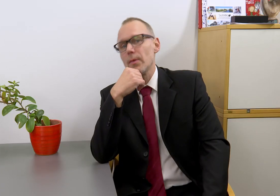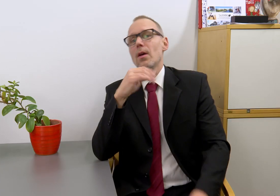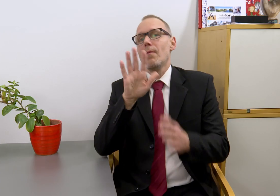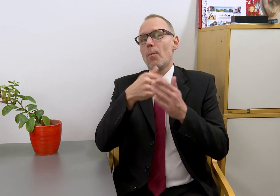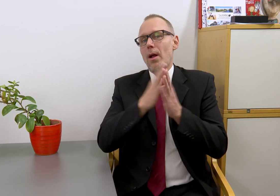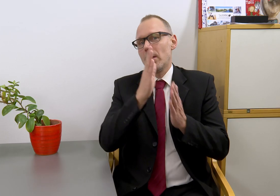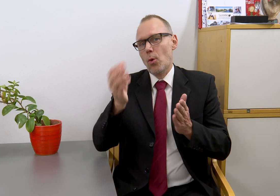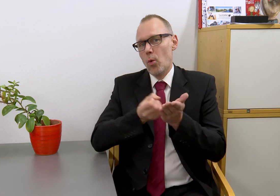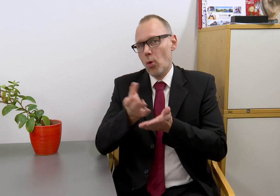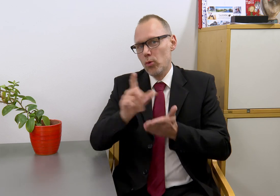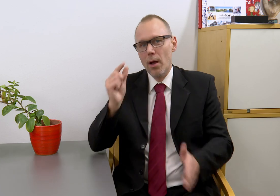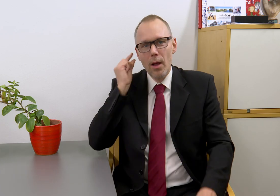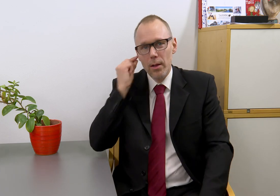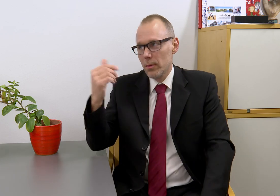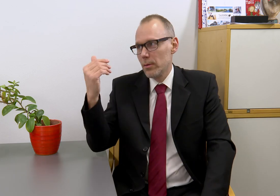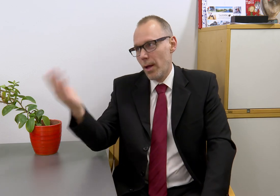Tässä on Viittomakielisen kirjaston tuottaja Riitta.